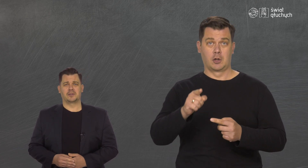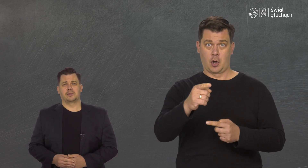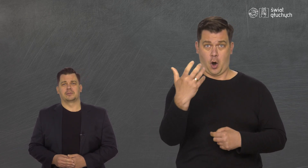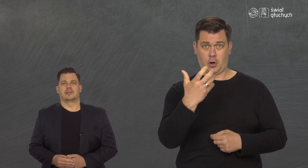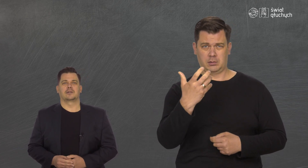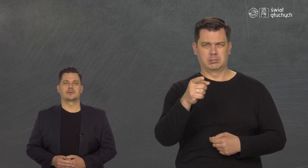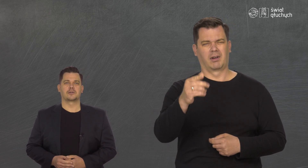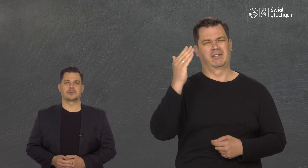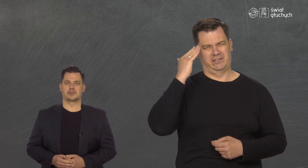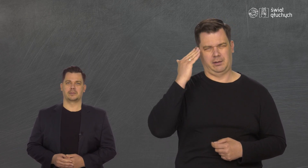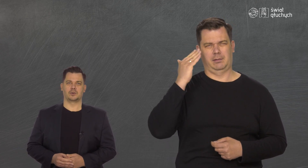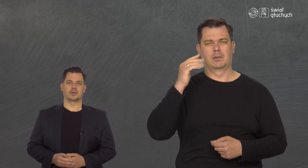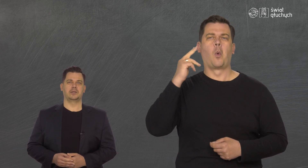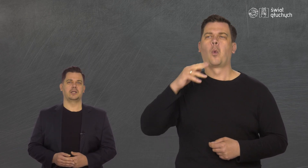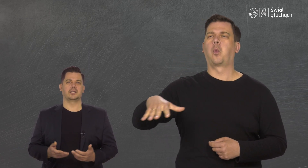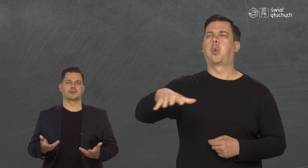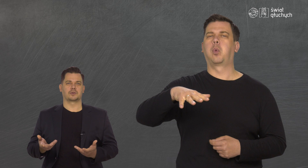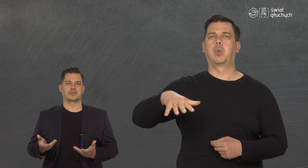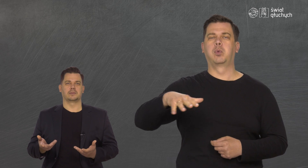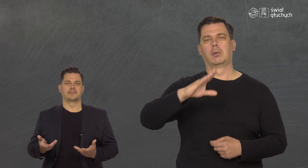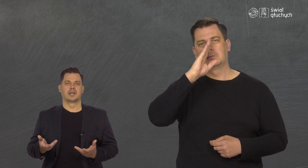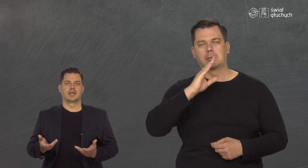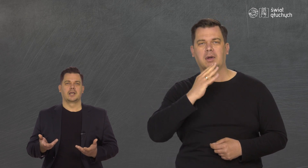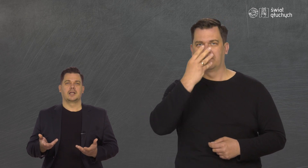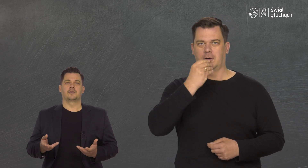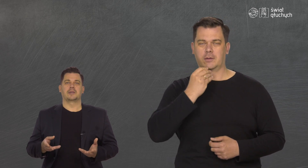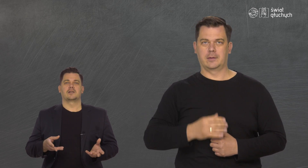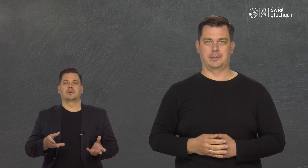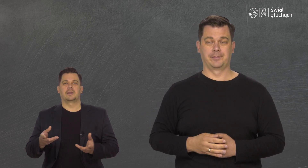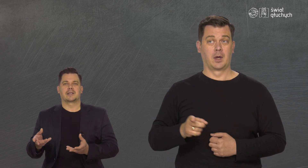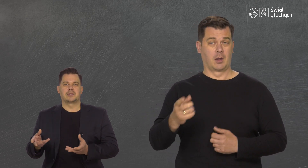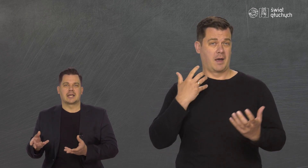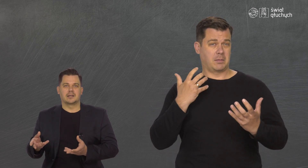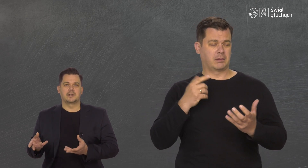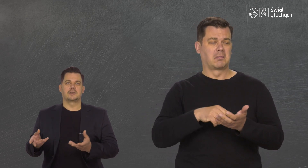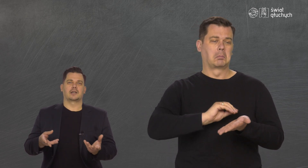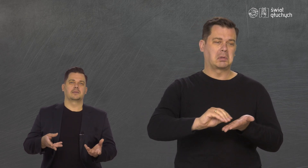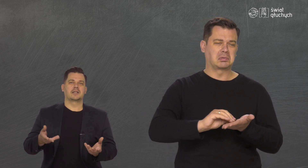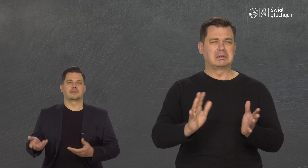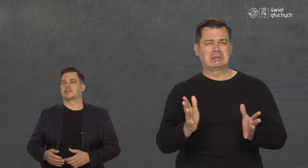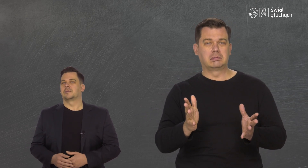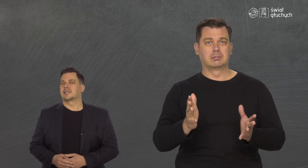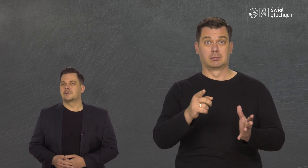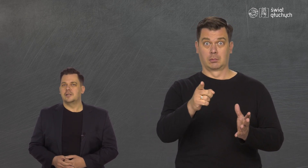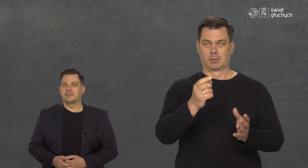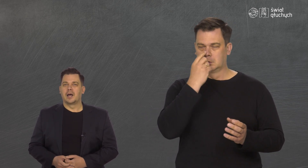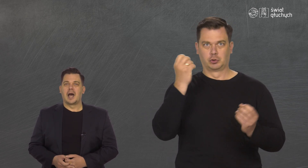to prawdopodobnie interesujesz się osobami głuchymi i niedosłyszącymi. Informacje o problemach z pisaniem i czytaniem nie są dla Ciebie zaskoczeniem.